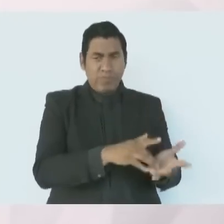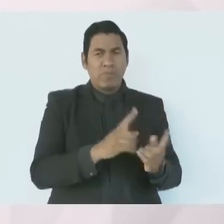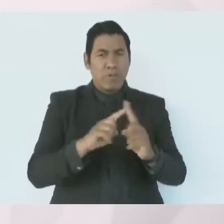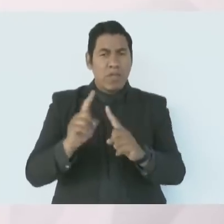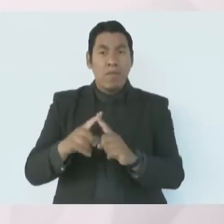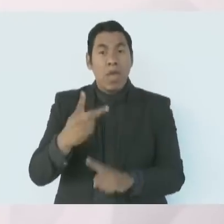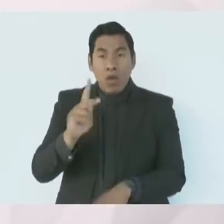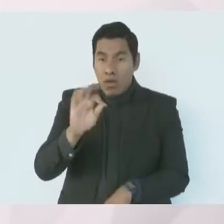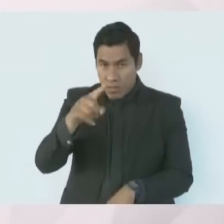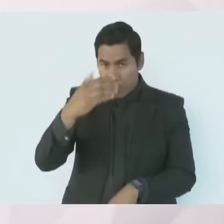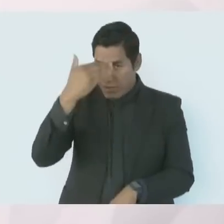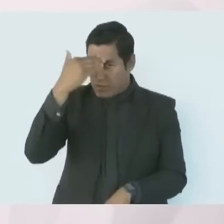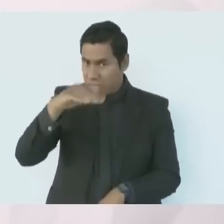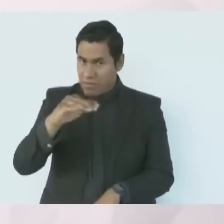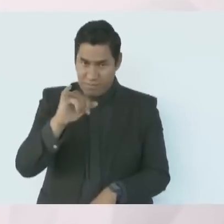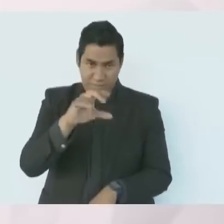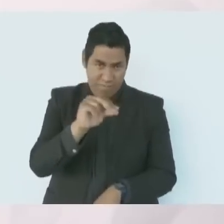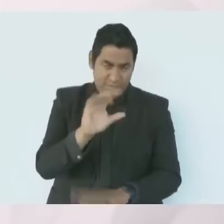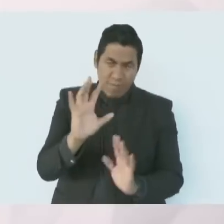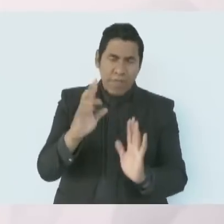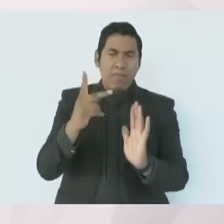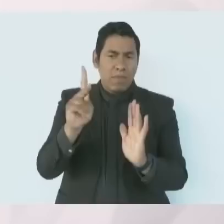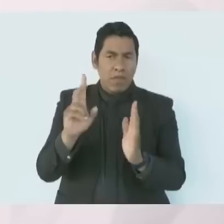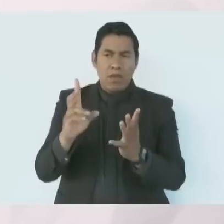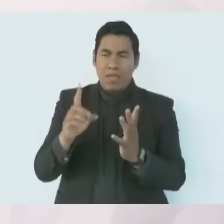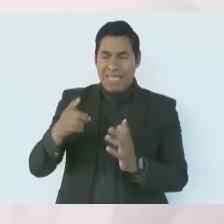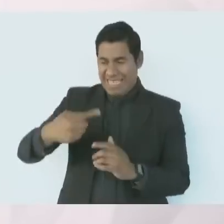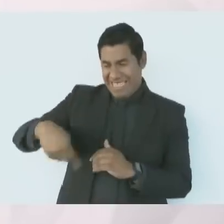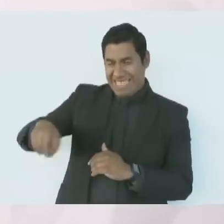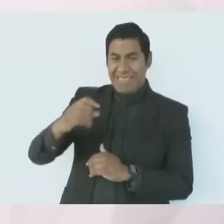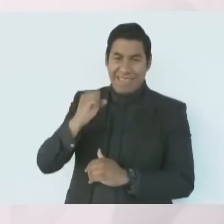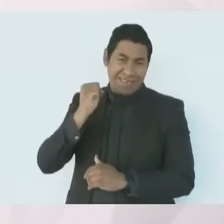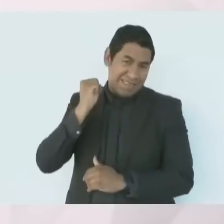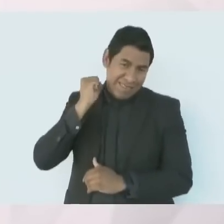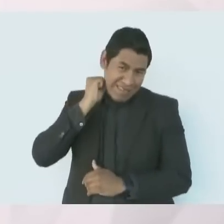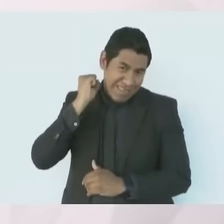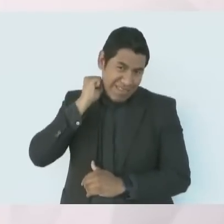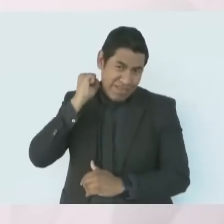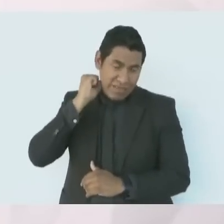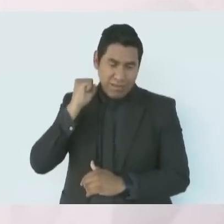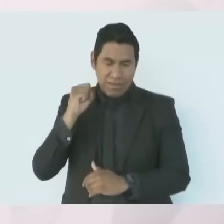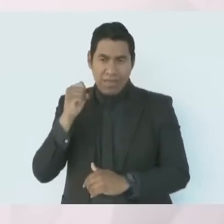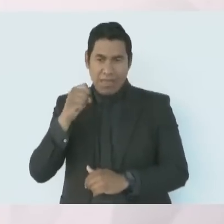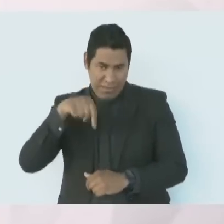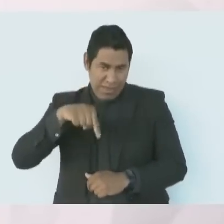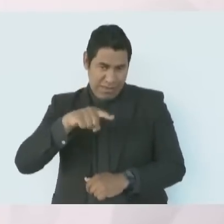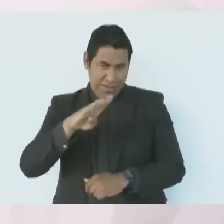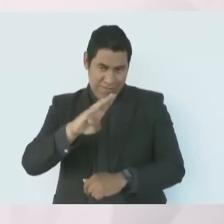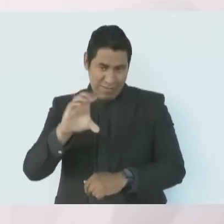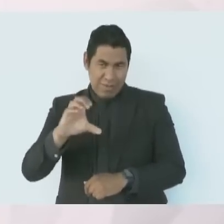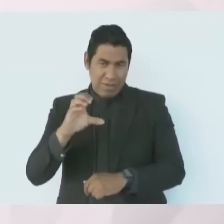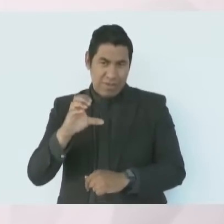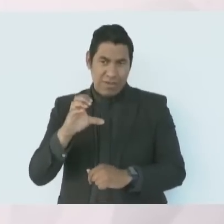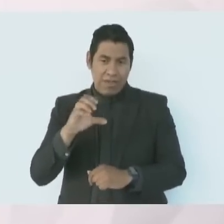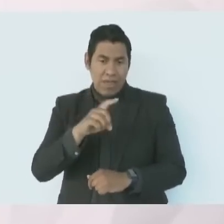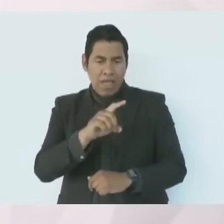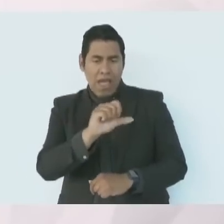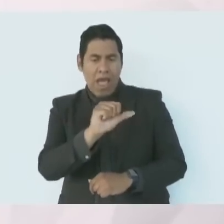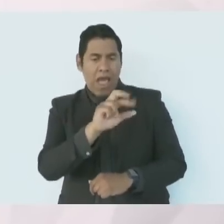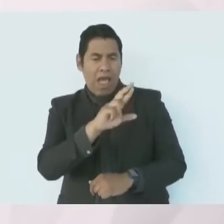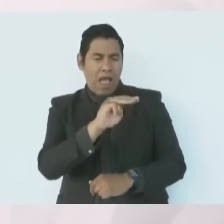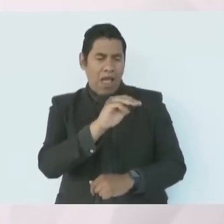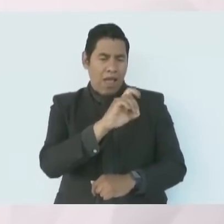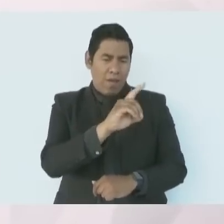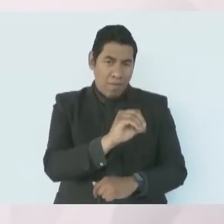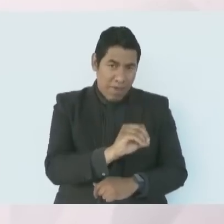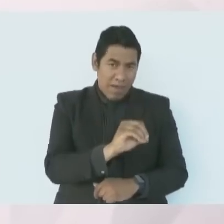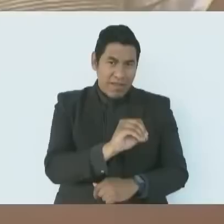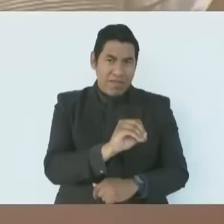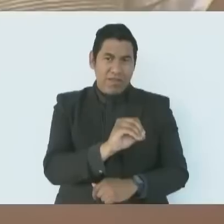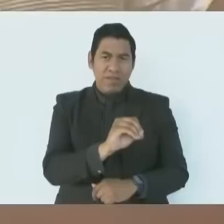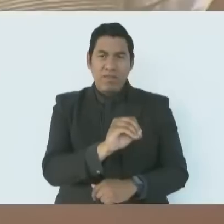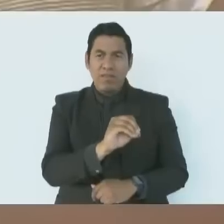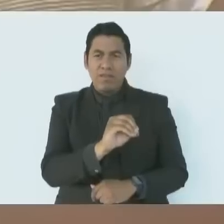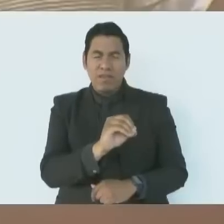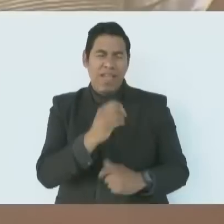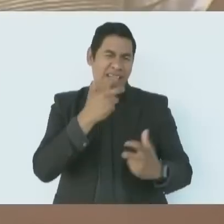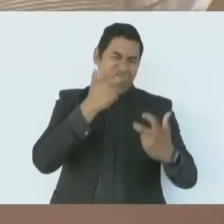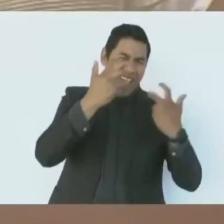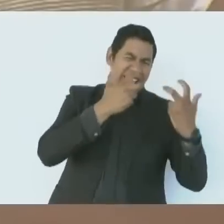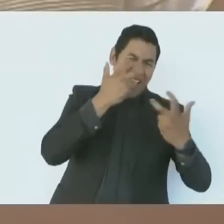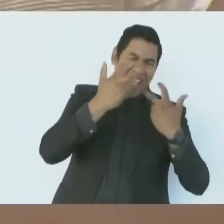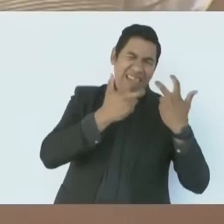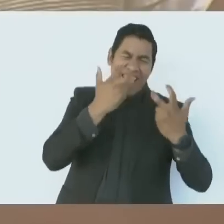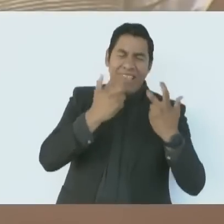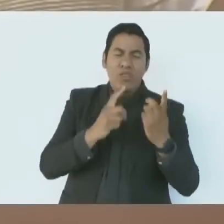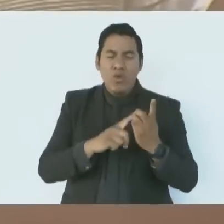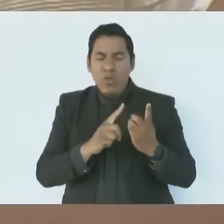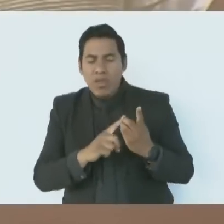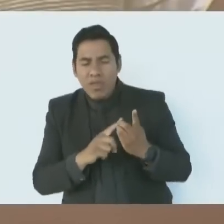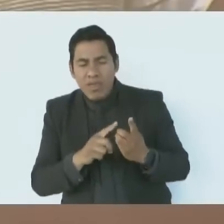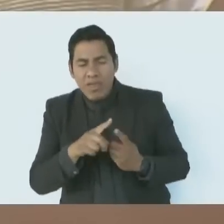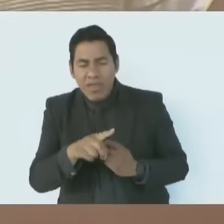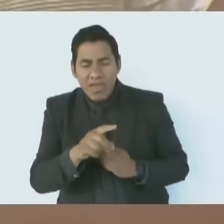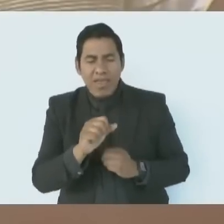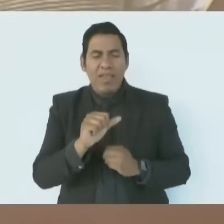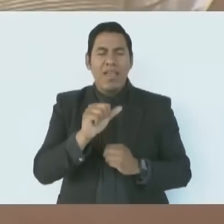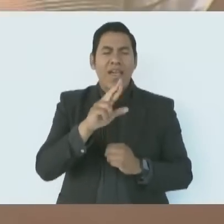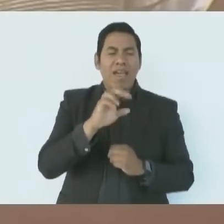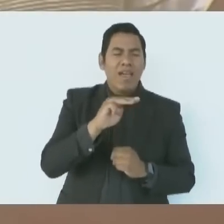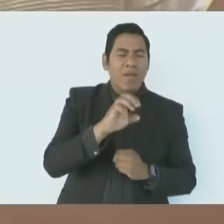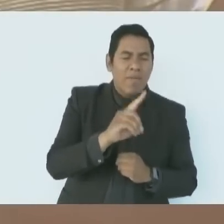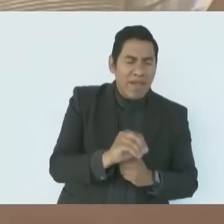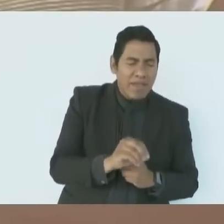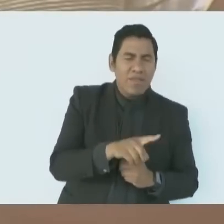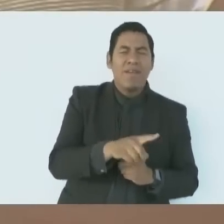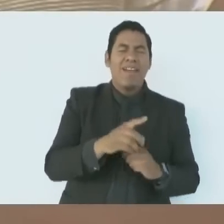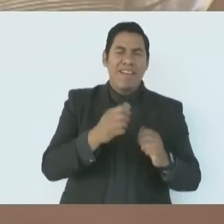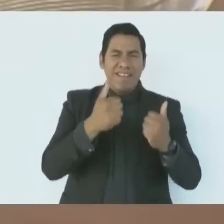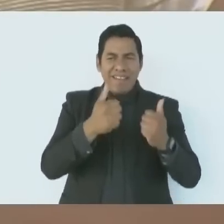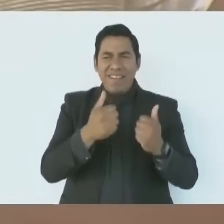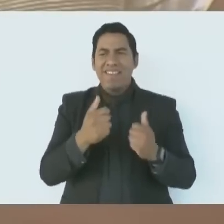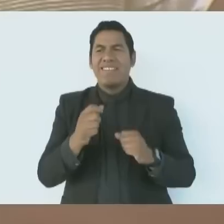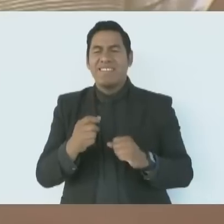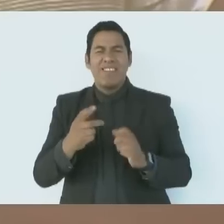pero gracias a los senadores de aquí de Baja California Armando quién más quién más quién más